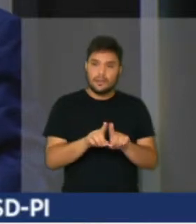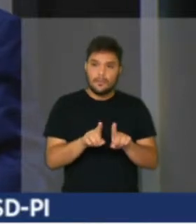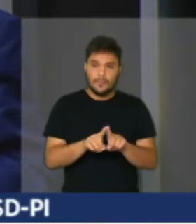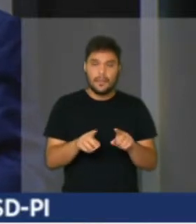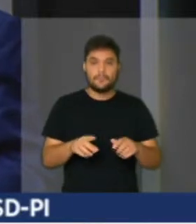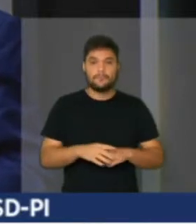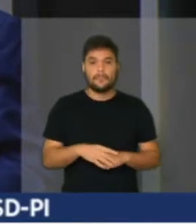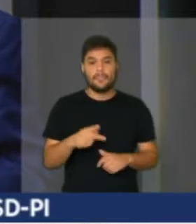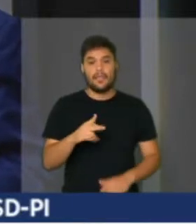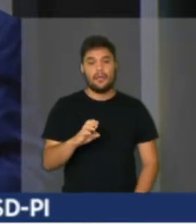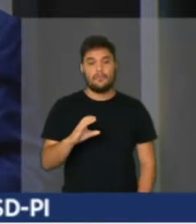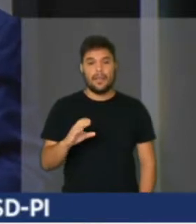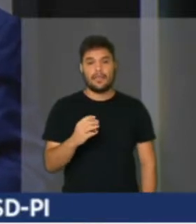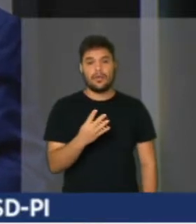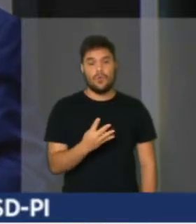339/2017 E, FINALMENTE, A PEC